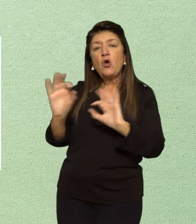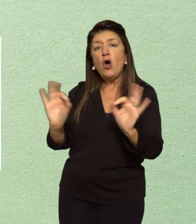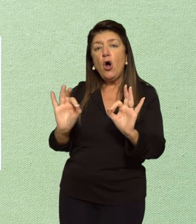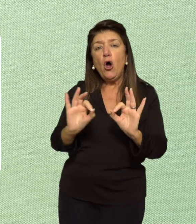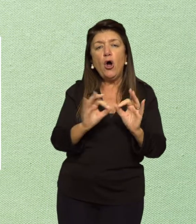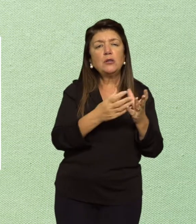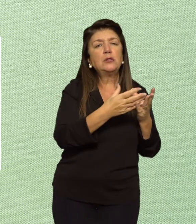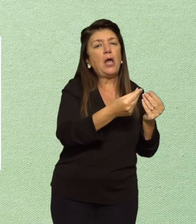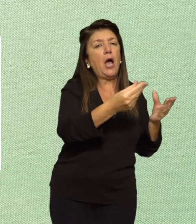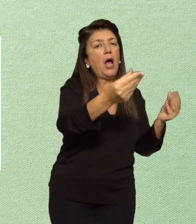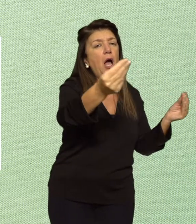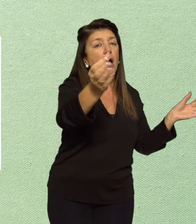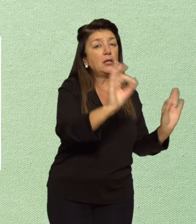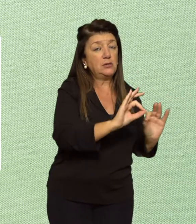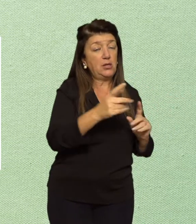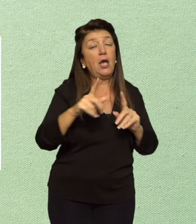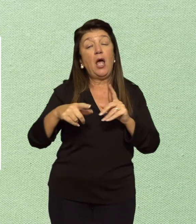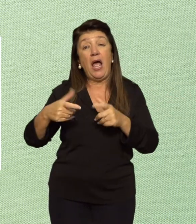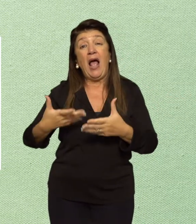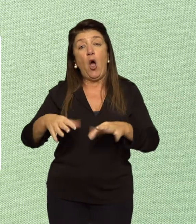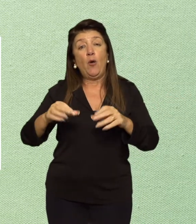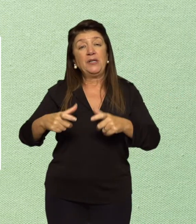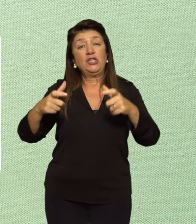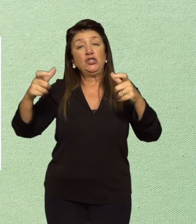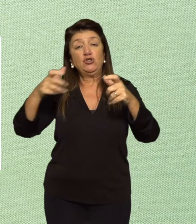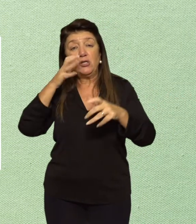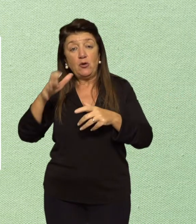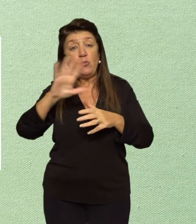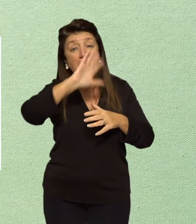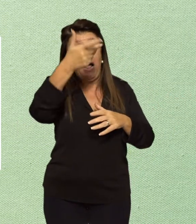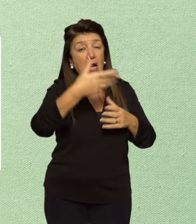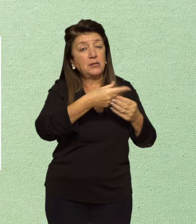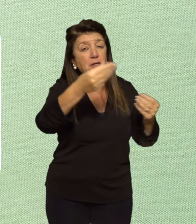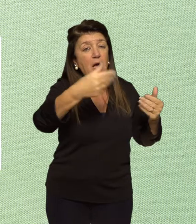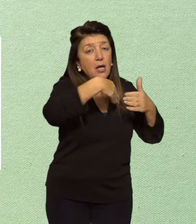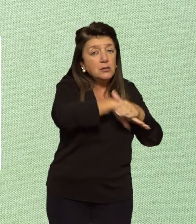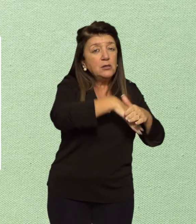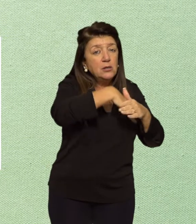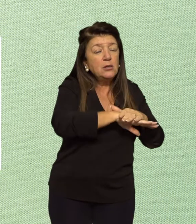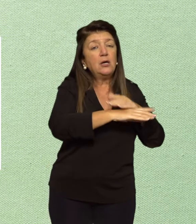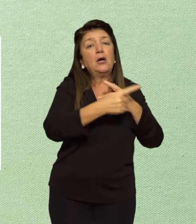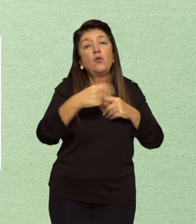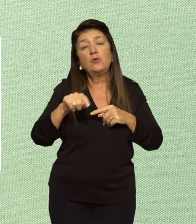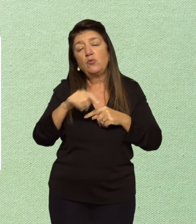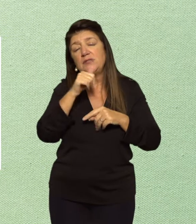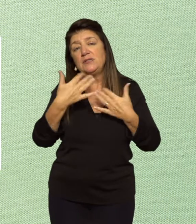fenomeno che merita le giornate internazionali e merita di avere sempre più risalto anche mediatico. -